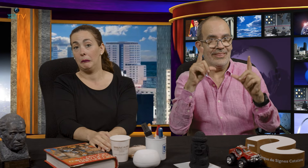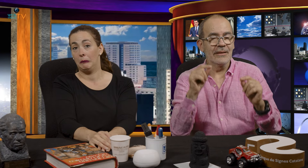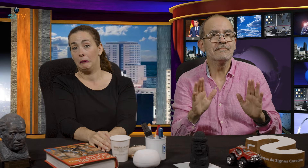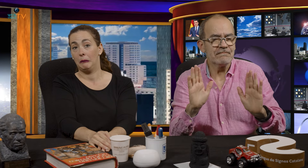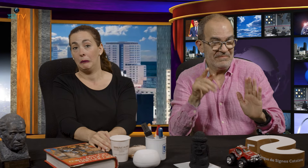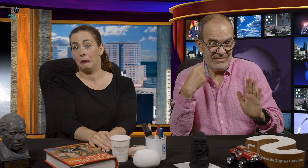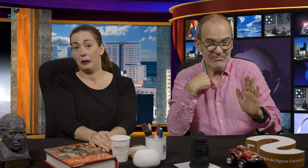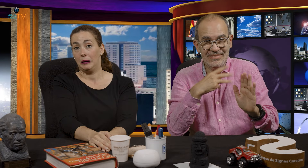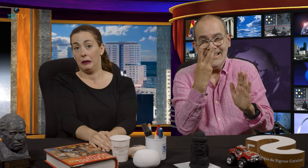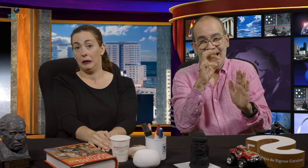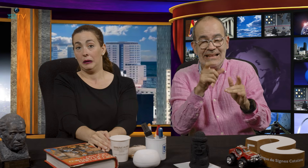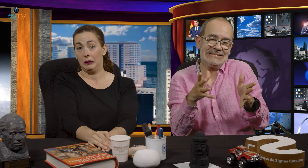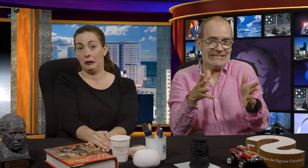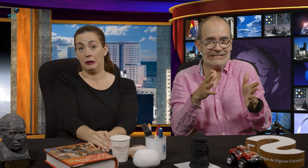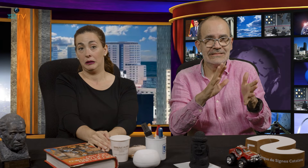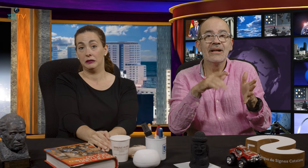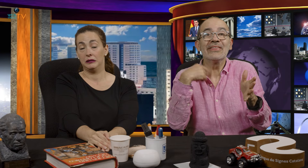Muy barato, pero fuimos solo 30.